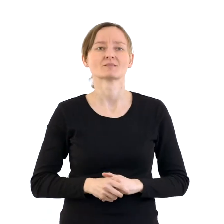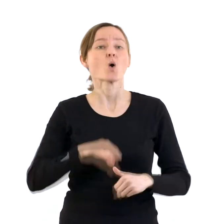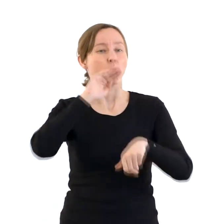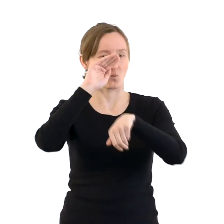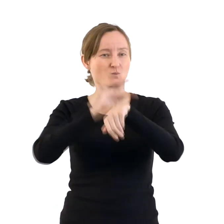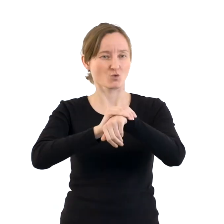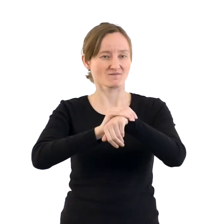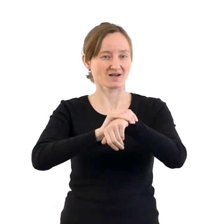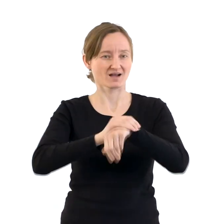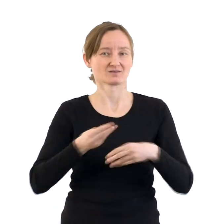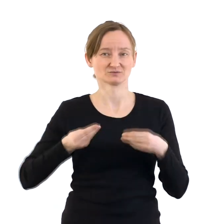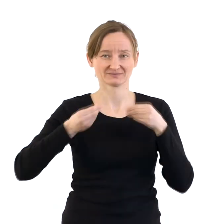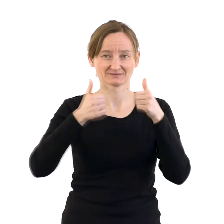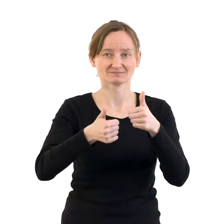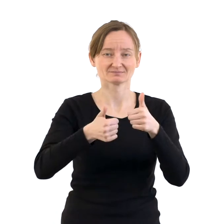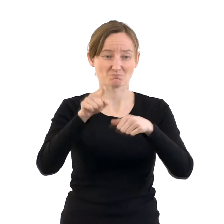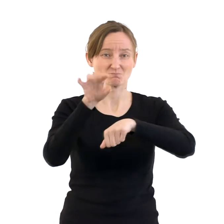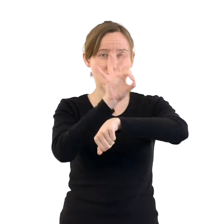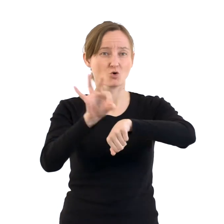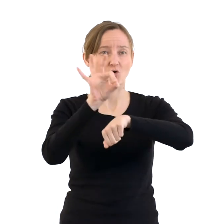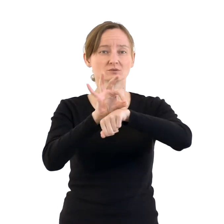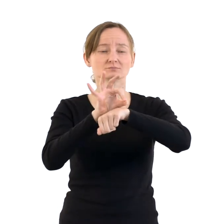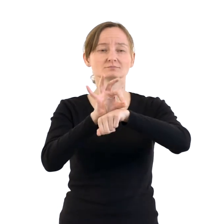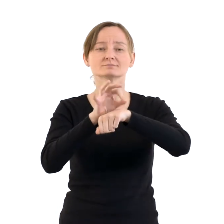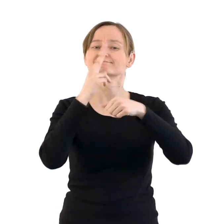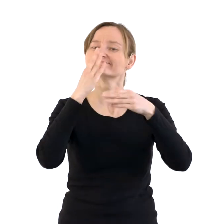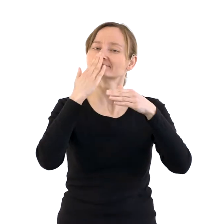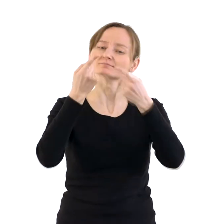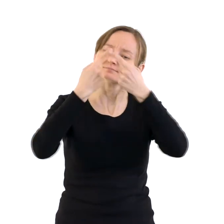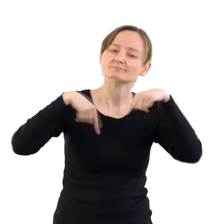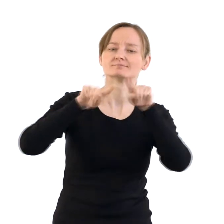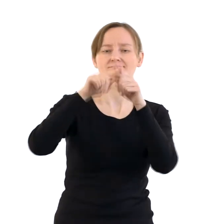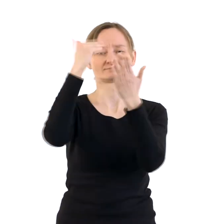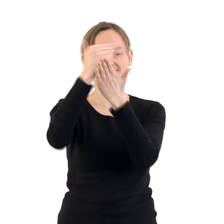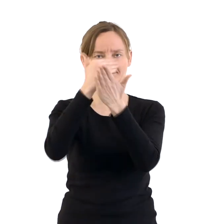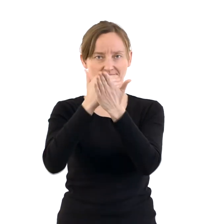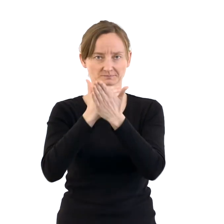Umowa o dofinansowanie projektu zawiera następujące elementy: